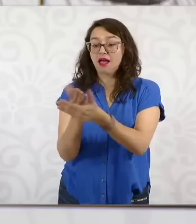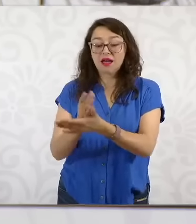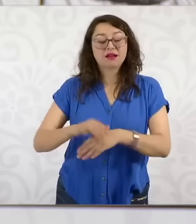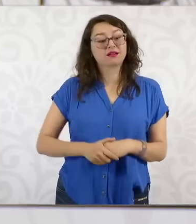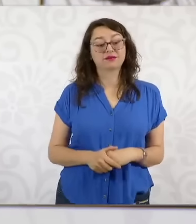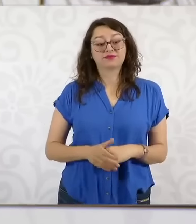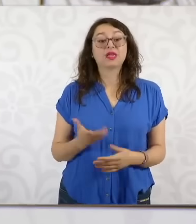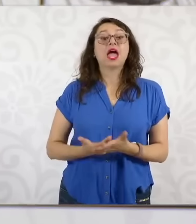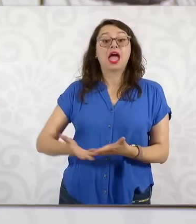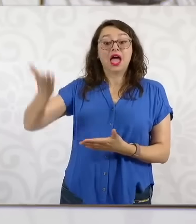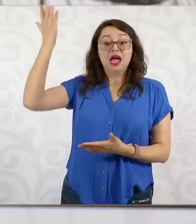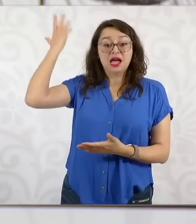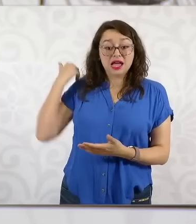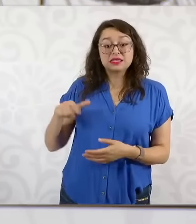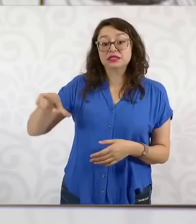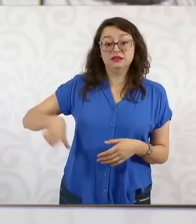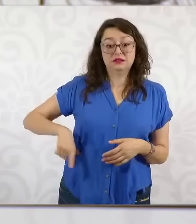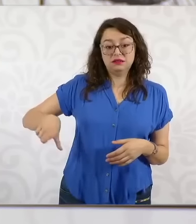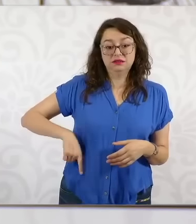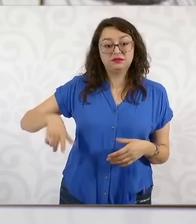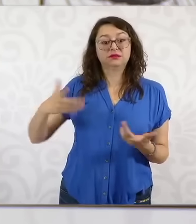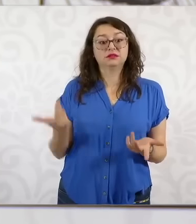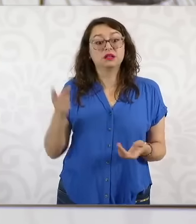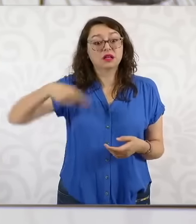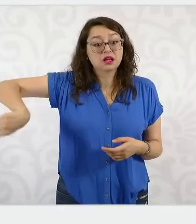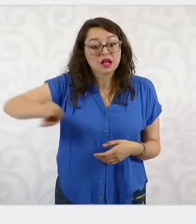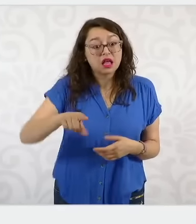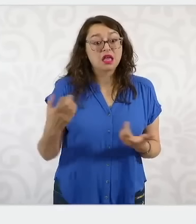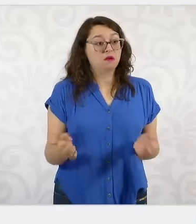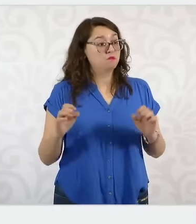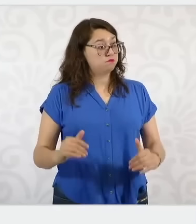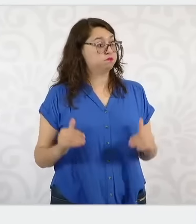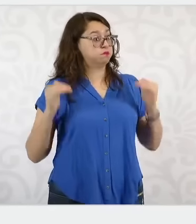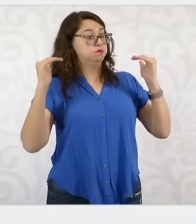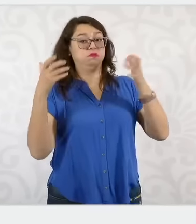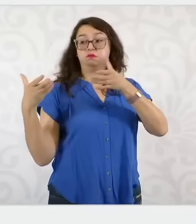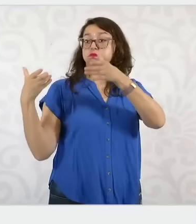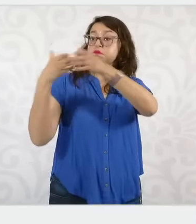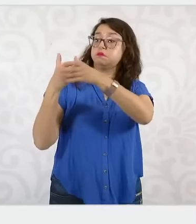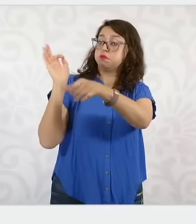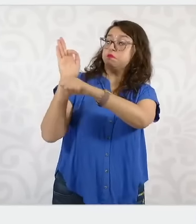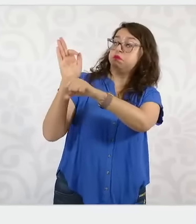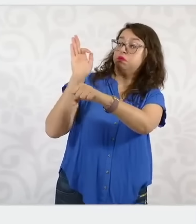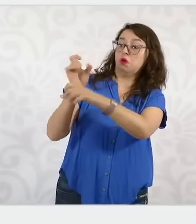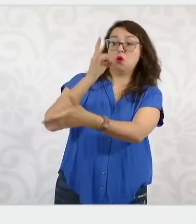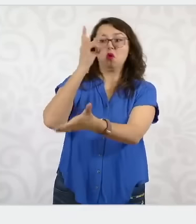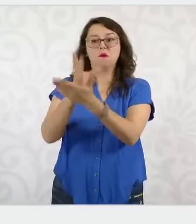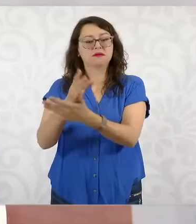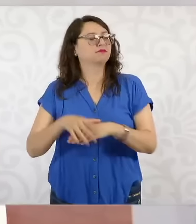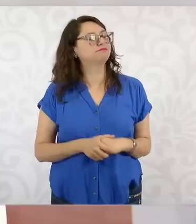los gobiernos le servían a una élite, ya no es el tiempo en que los gobiernos estaban eh a lo que